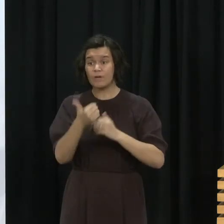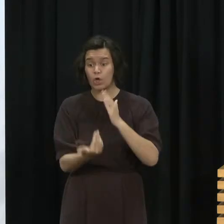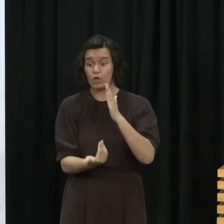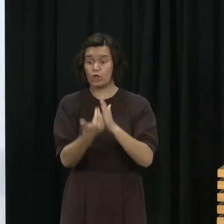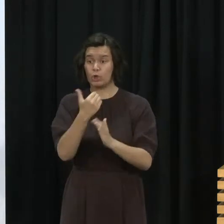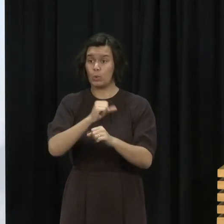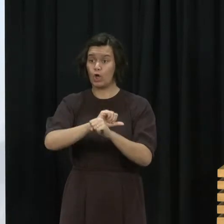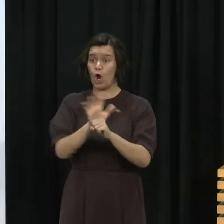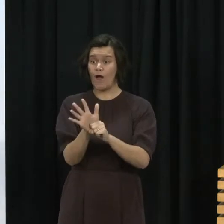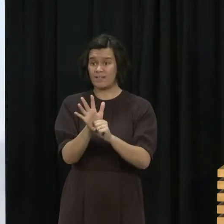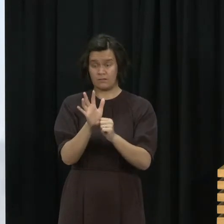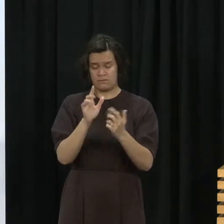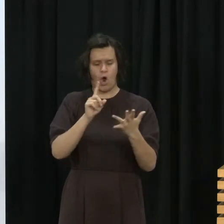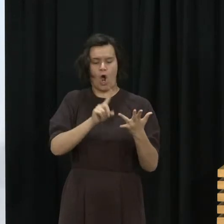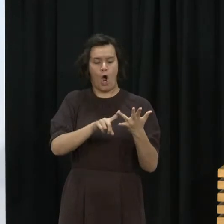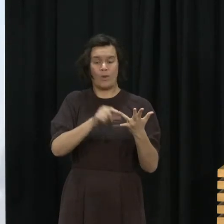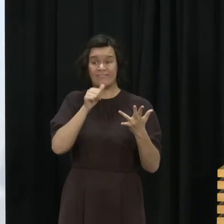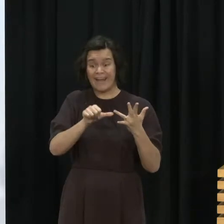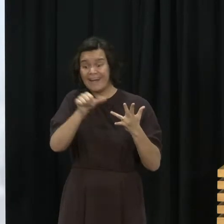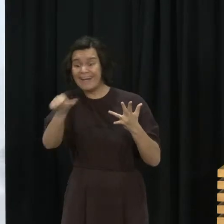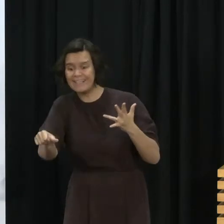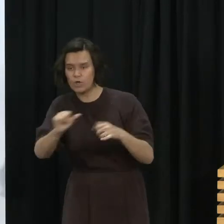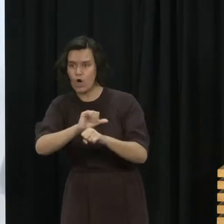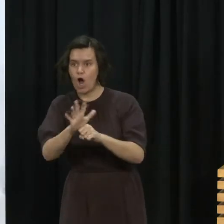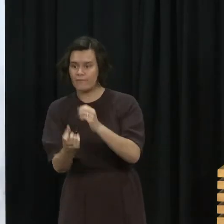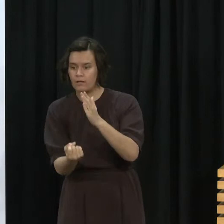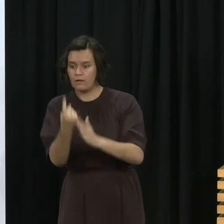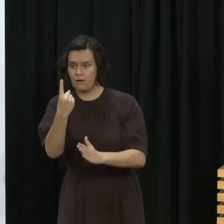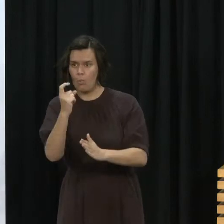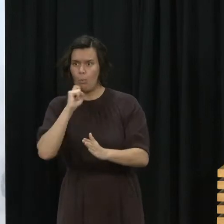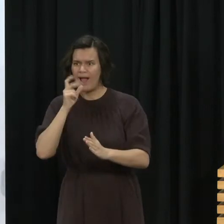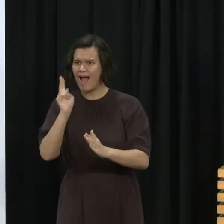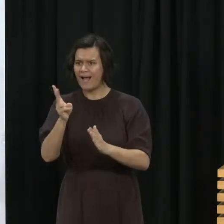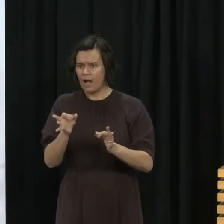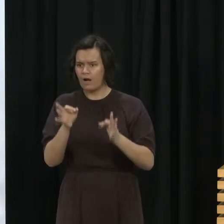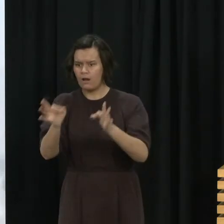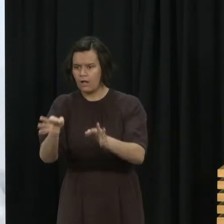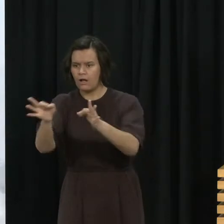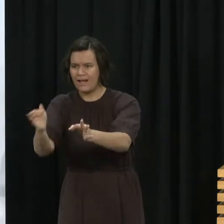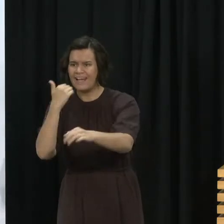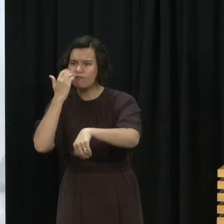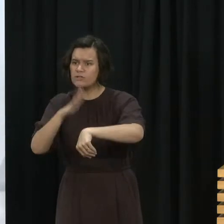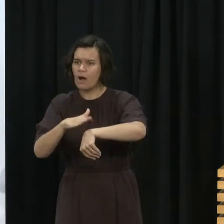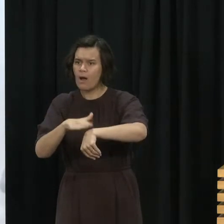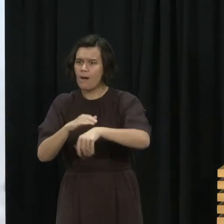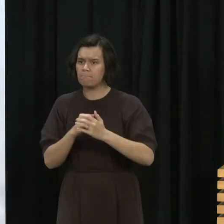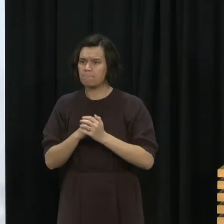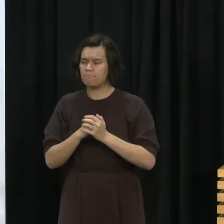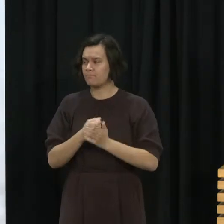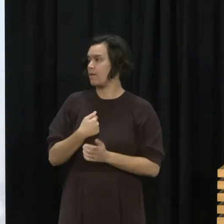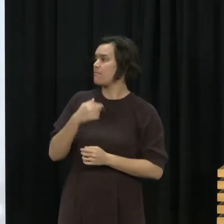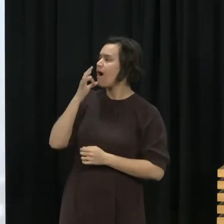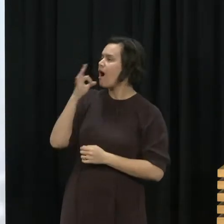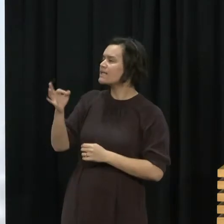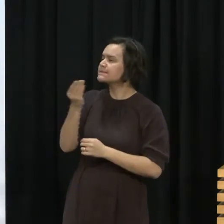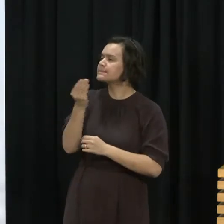Ka taea e au te patai ki a koe tetahi mea mo te rohe? Me tumanako nga tangata i nga wa